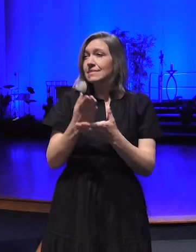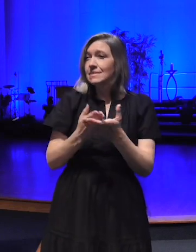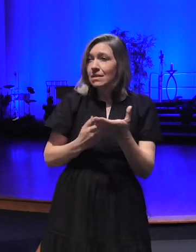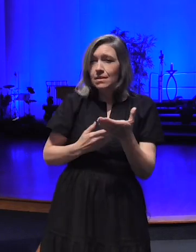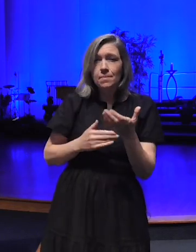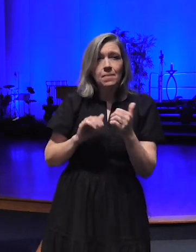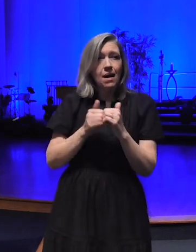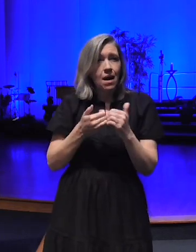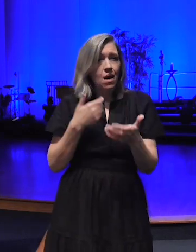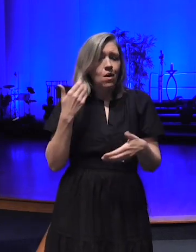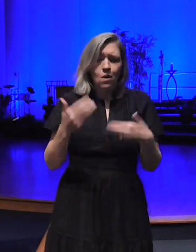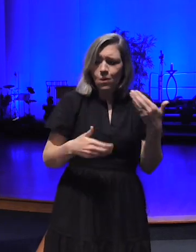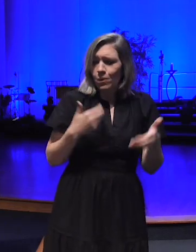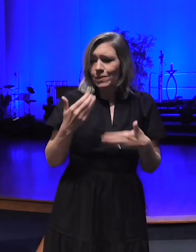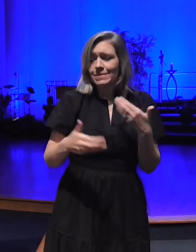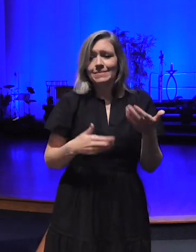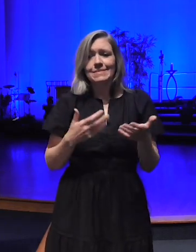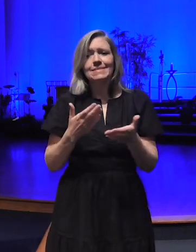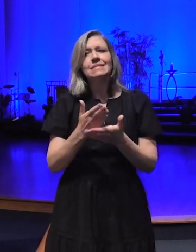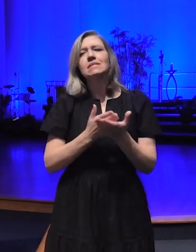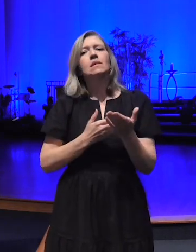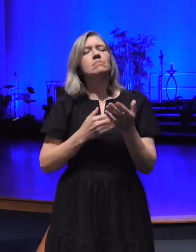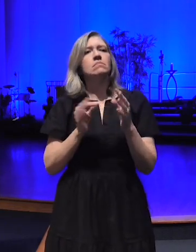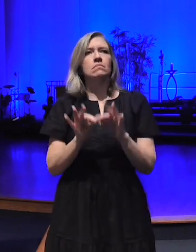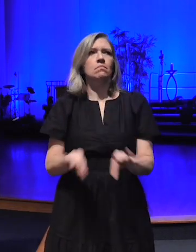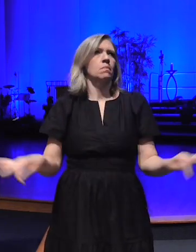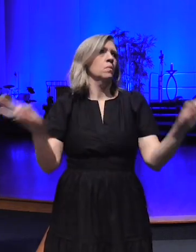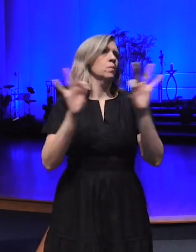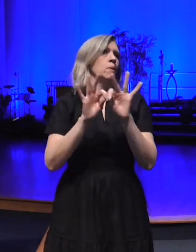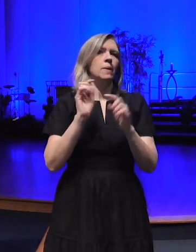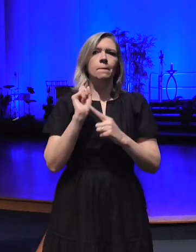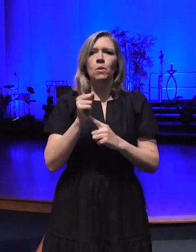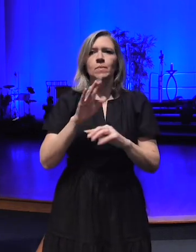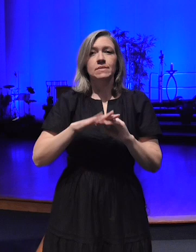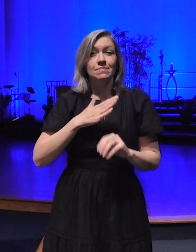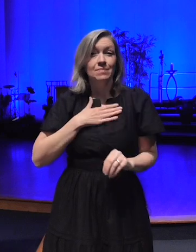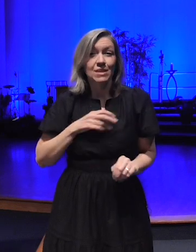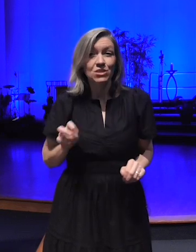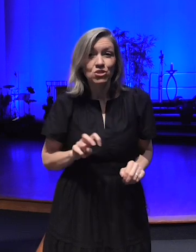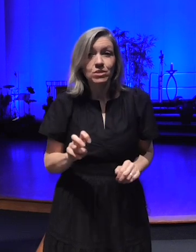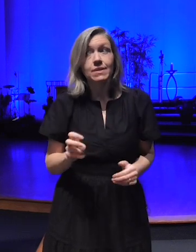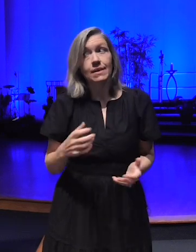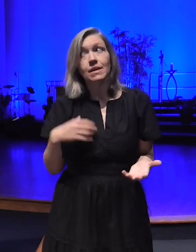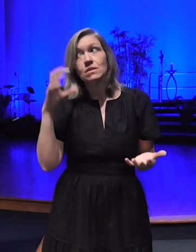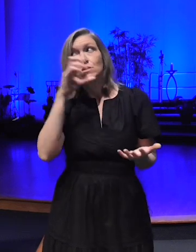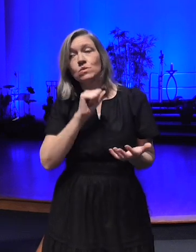esos momentos estratégicos en mi viaje y apuesto los tuyos también cuando realmente dije